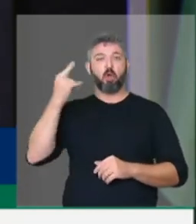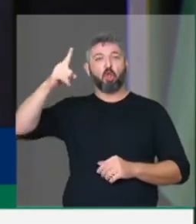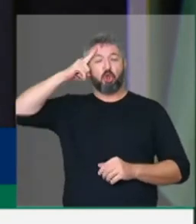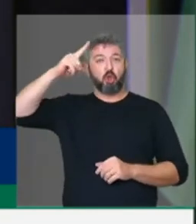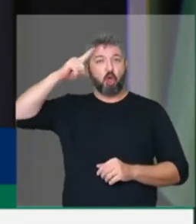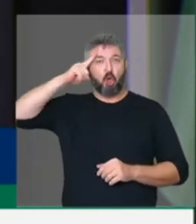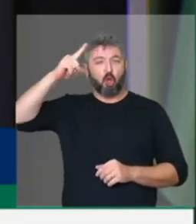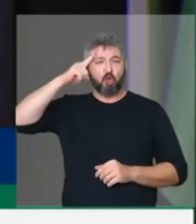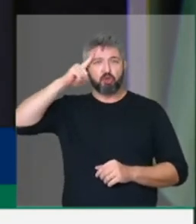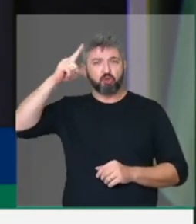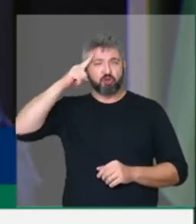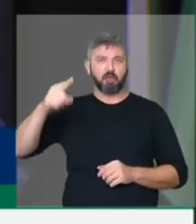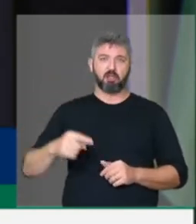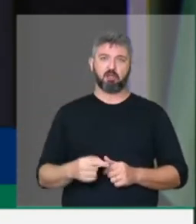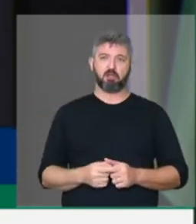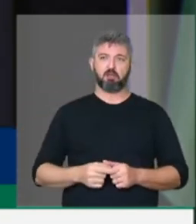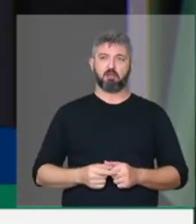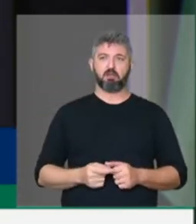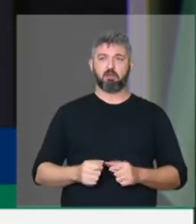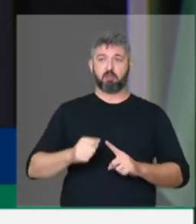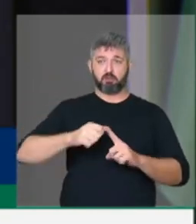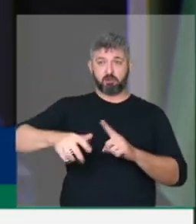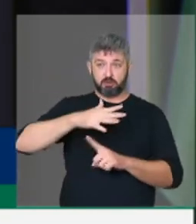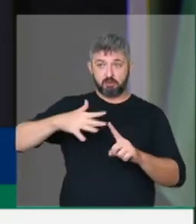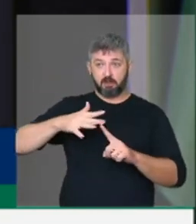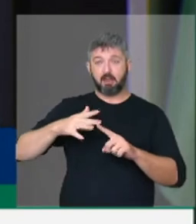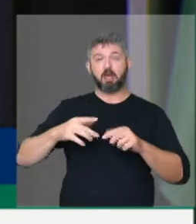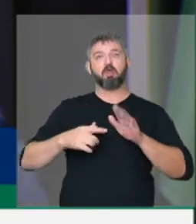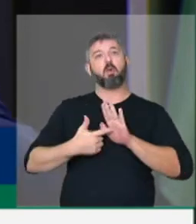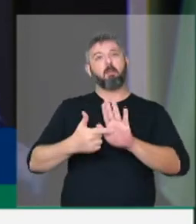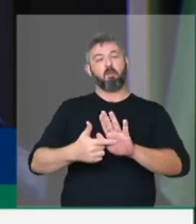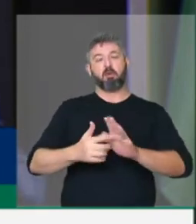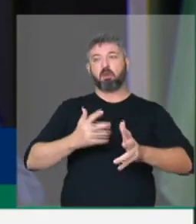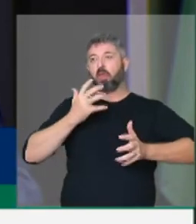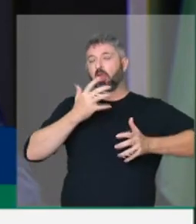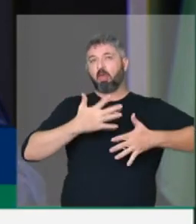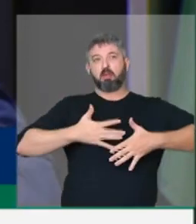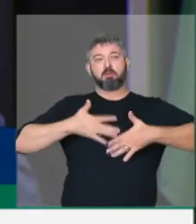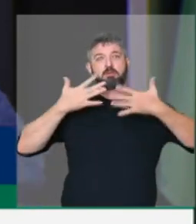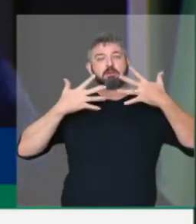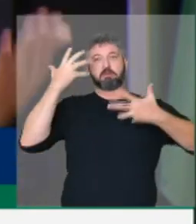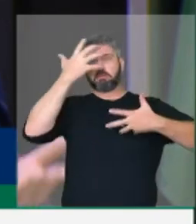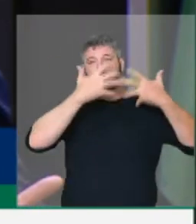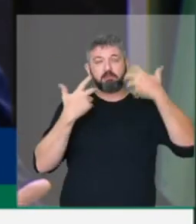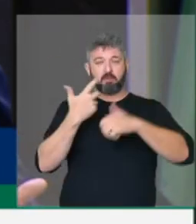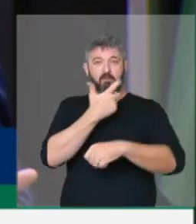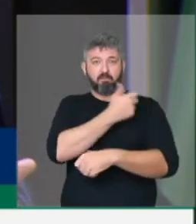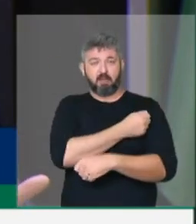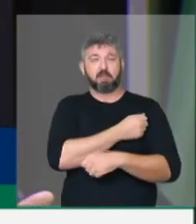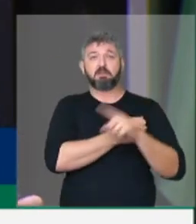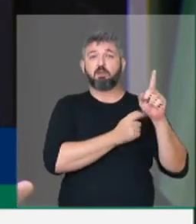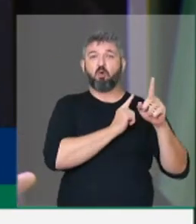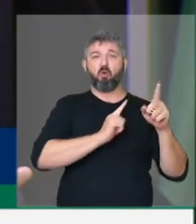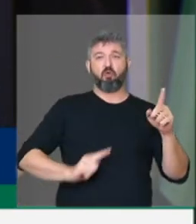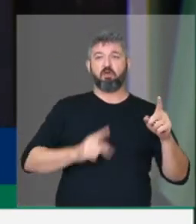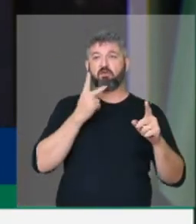NÚMERO DE MORTOS TODOS OS DIAS... QUANDO A SOCIEDADE MOSTRA UM DESESPERO... POR VACINAS... ELES ANUNCIAM QUE